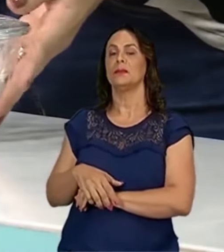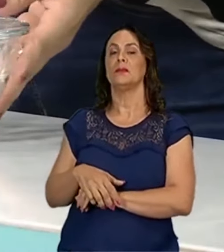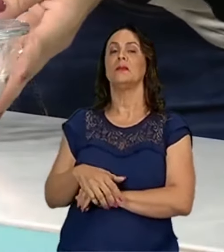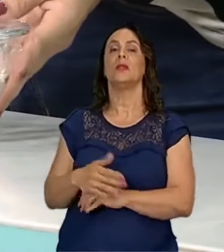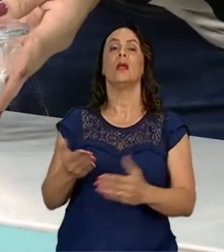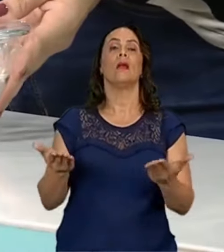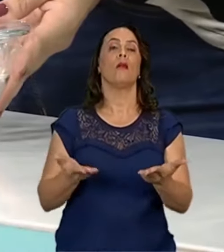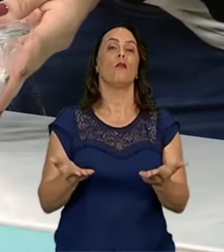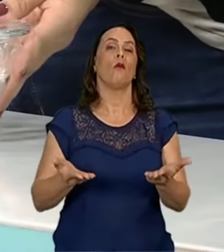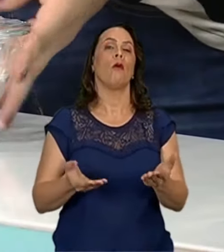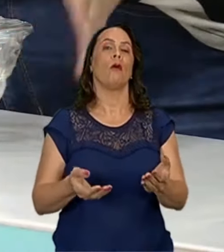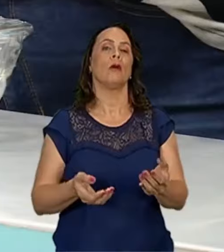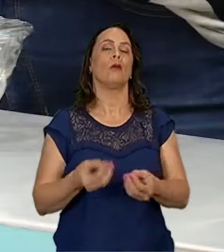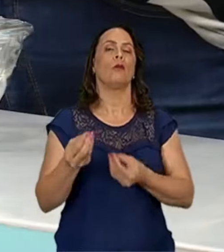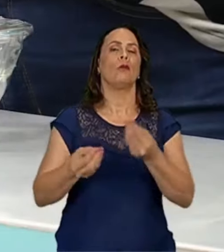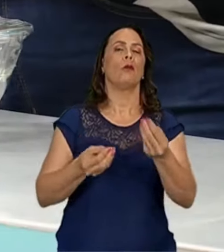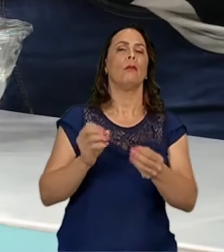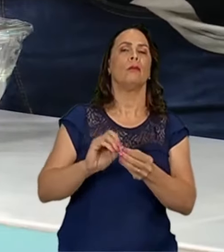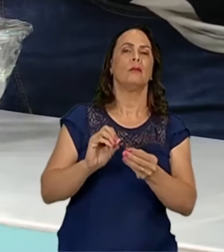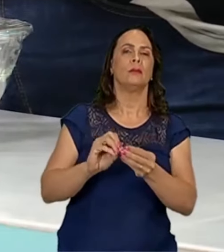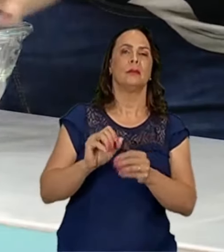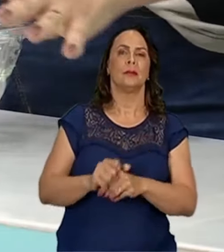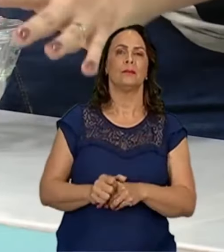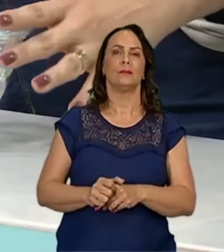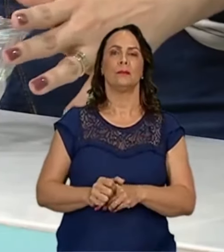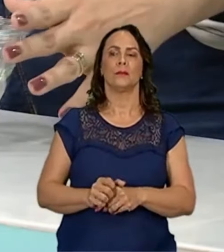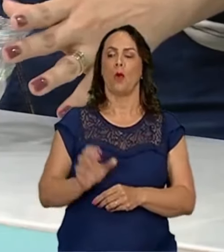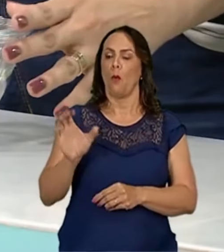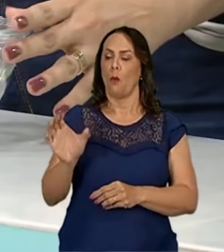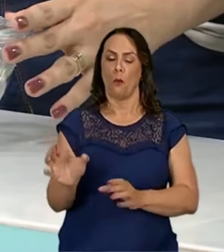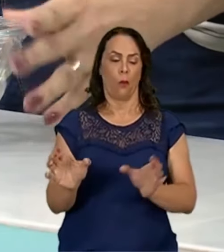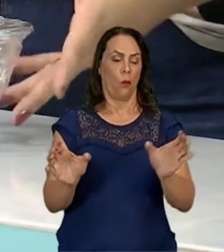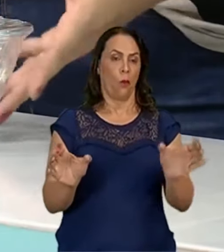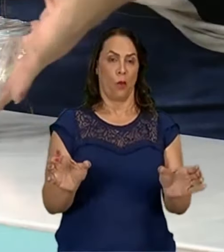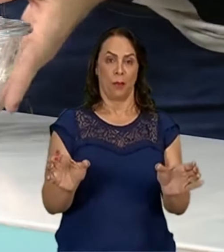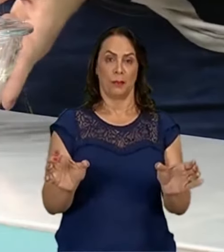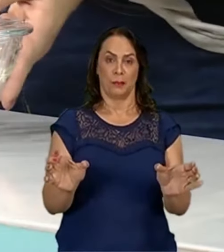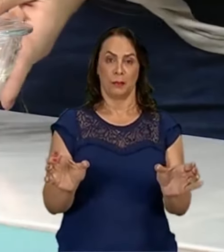dois recipientes, o tampadinho e o não tampadinho e colocar